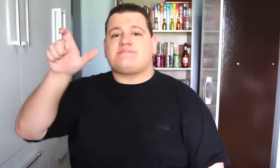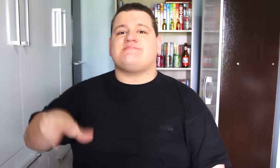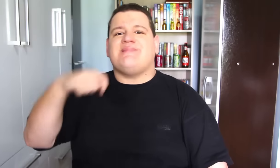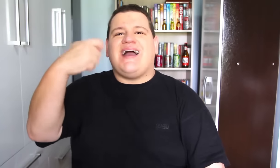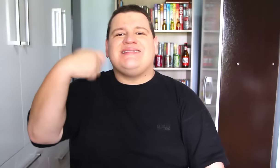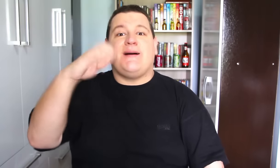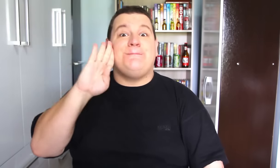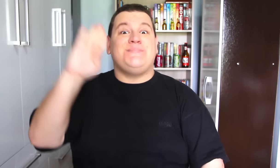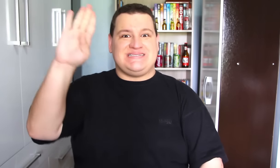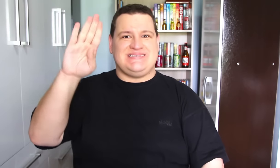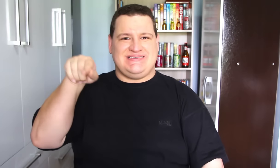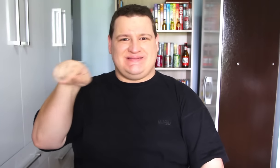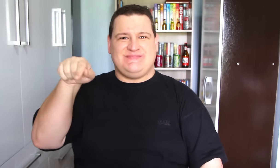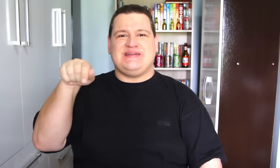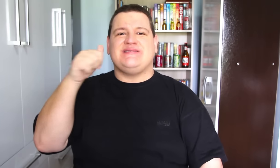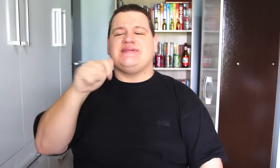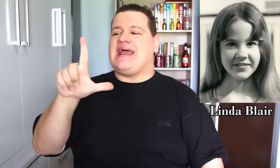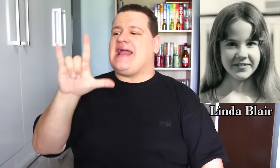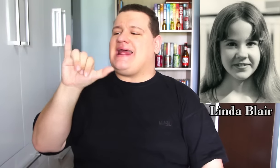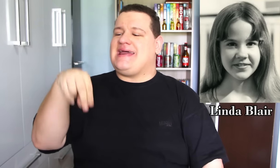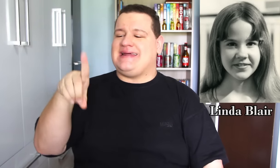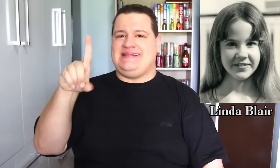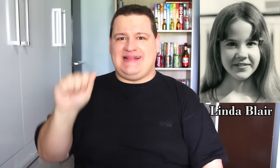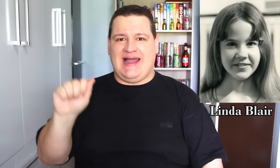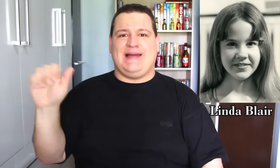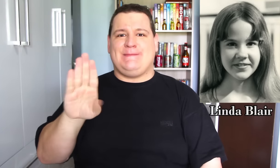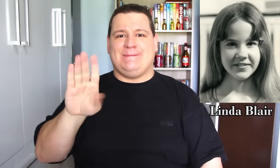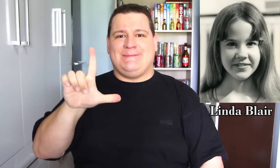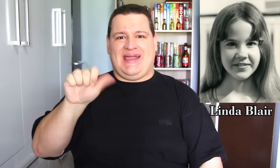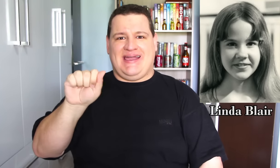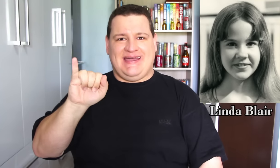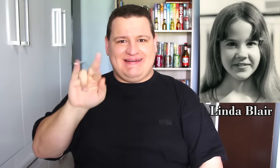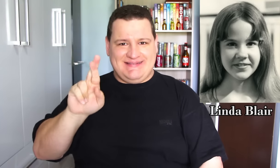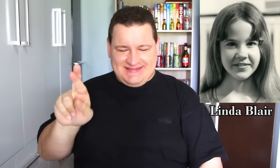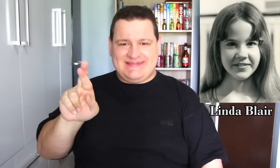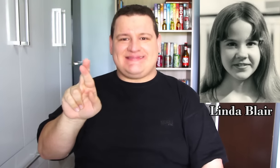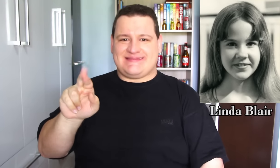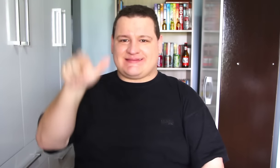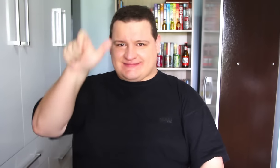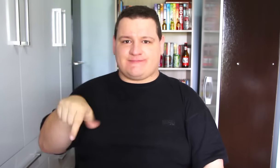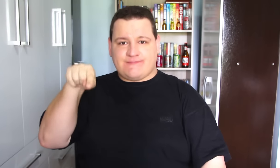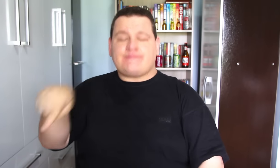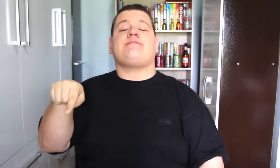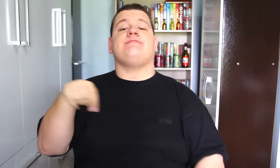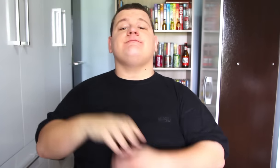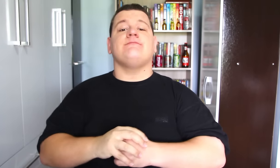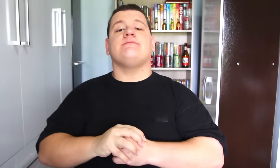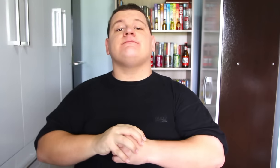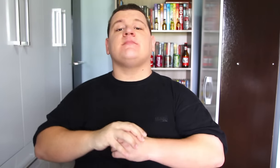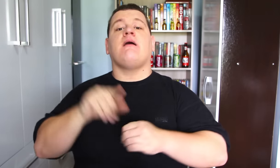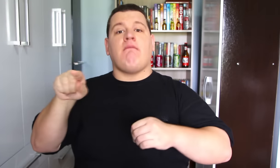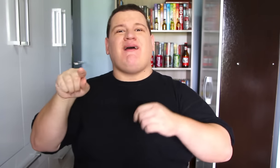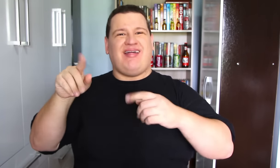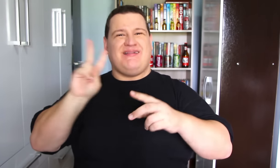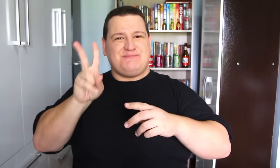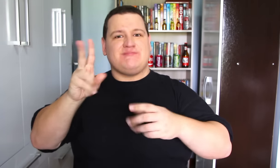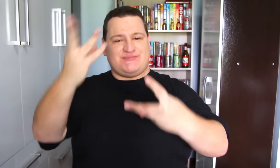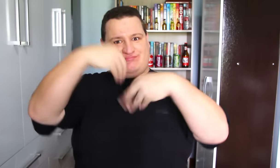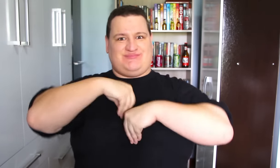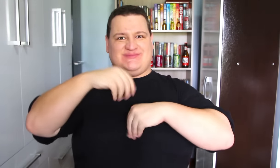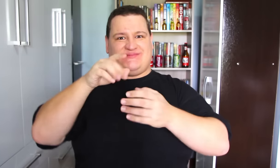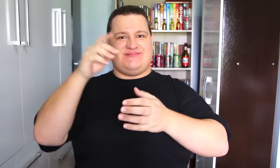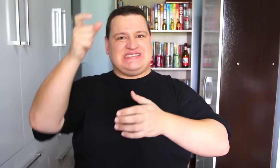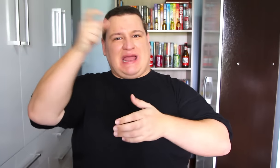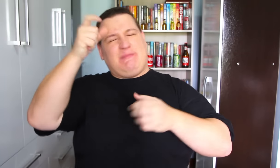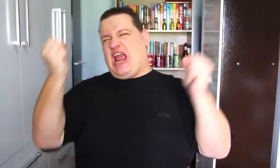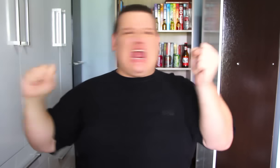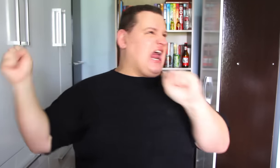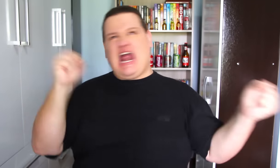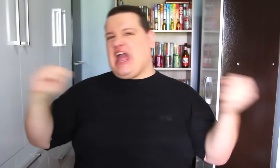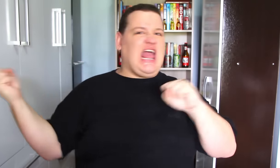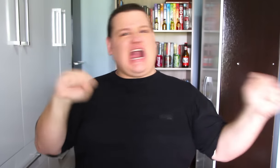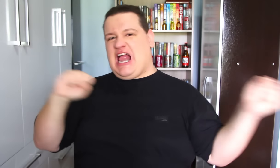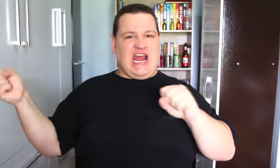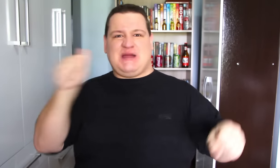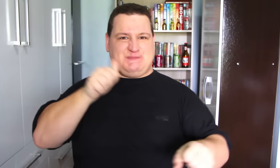A protagonista Linda Blair fez papel da menina possuída.